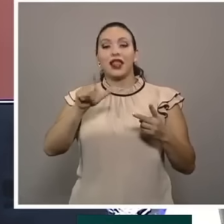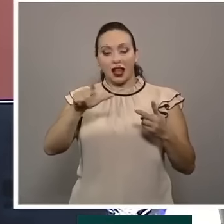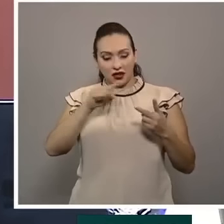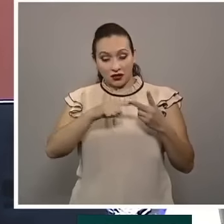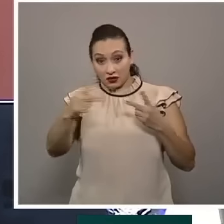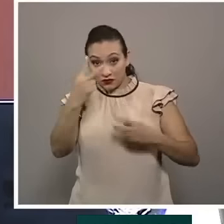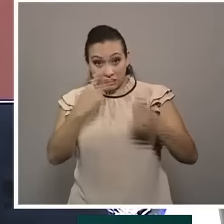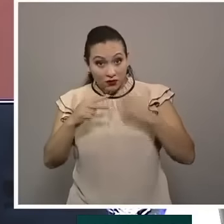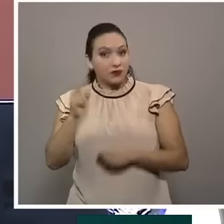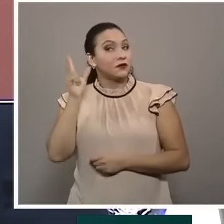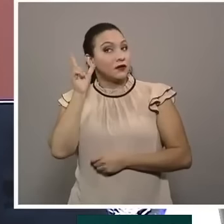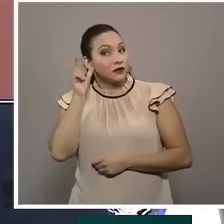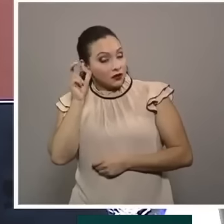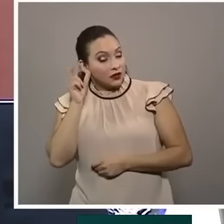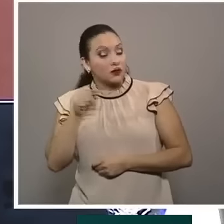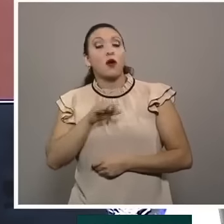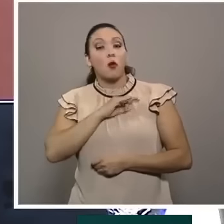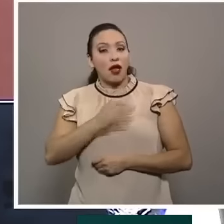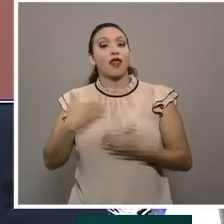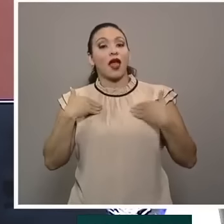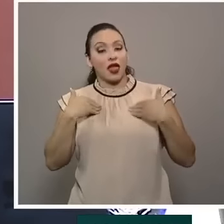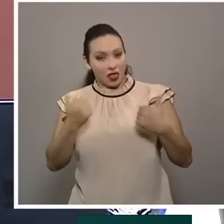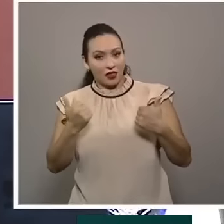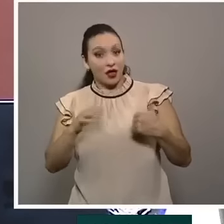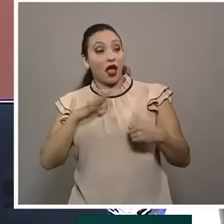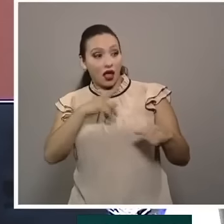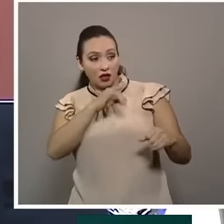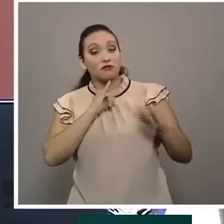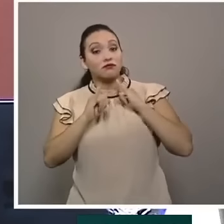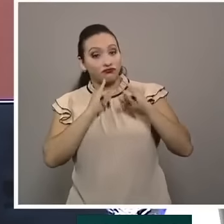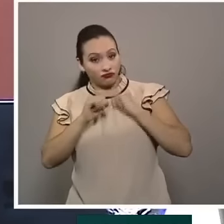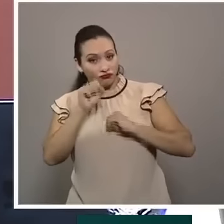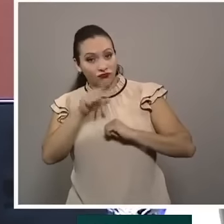que hay muchísima gente, entiendan lo plenamente lo que vamos a estar diciendo. Así es que después